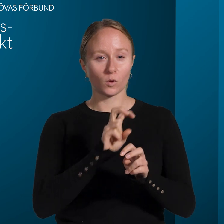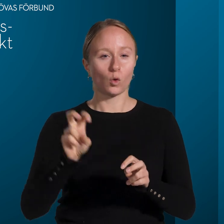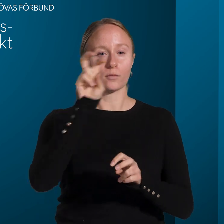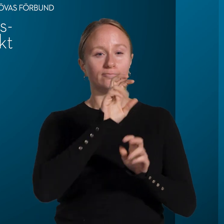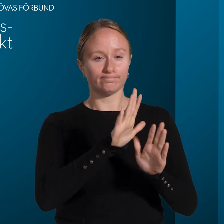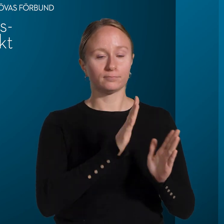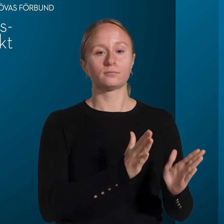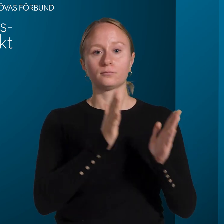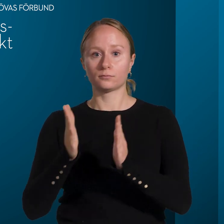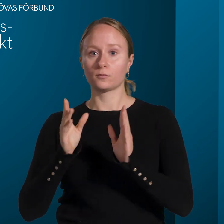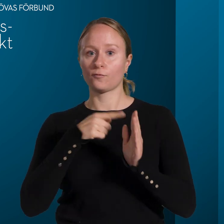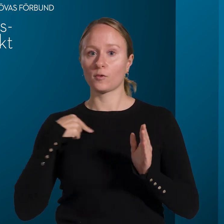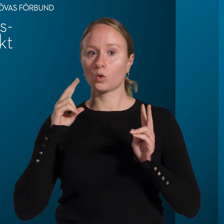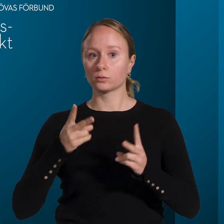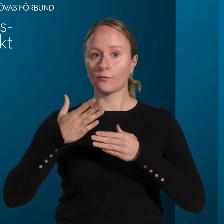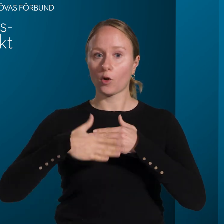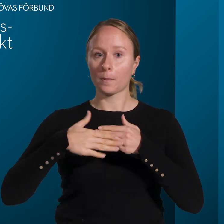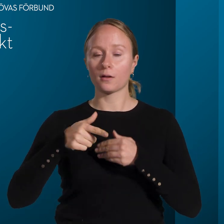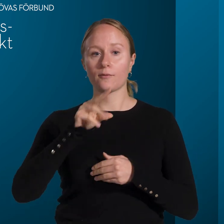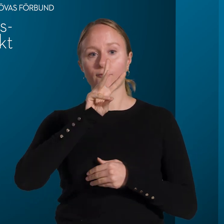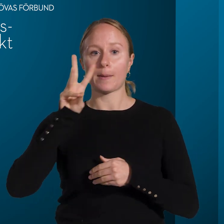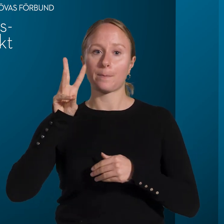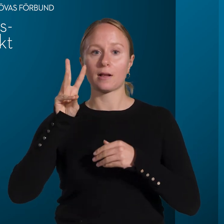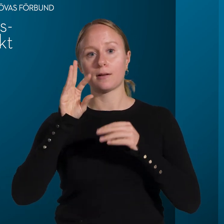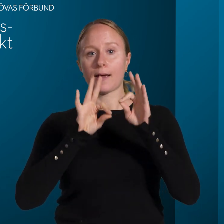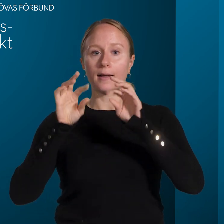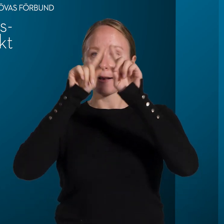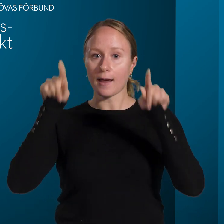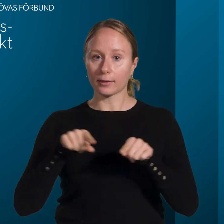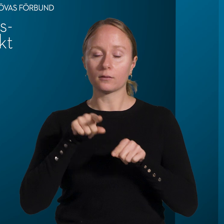Utöver turnén förbereder vi också en webbenkät -